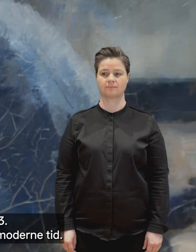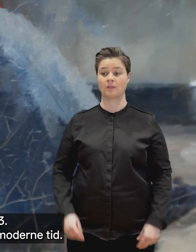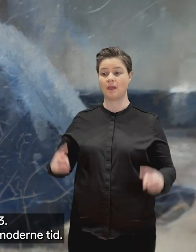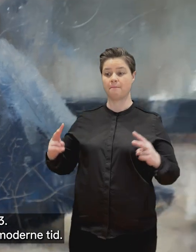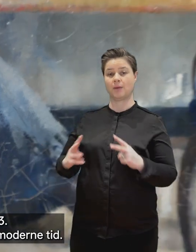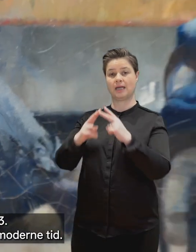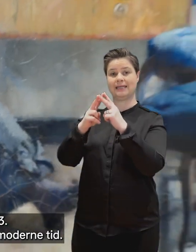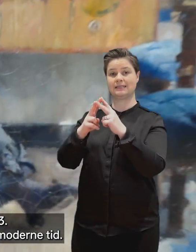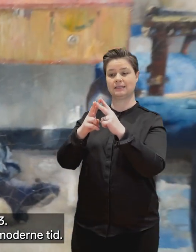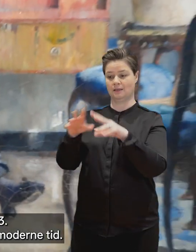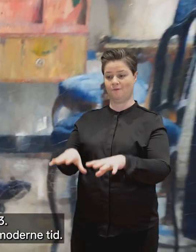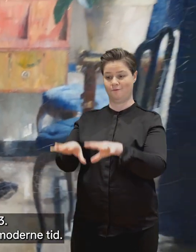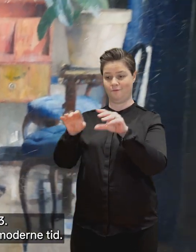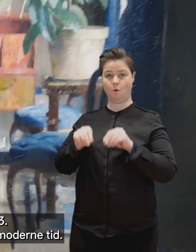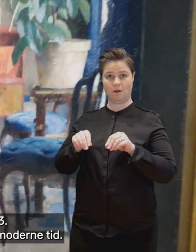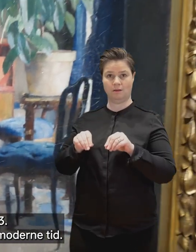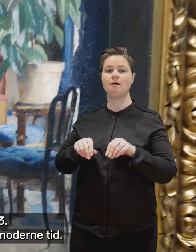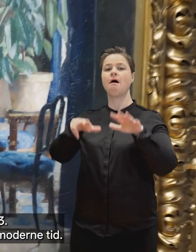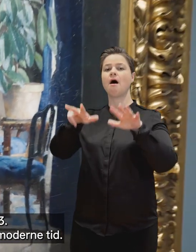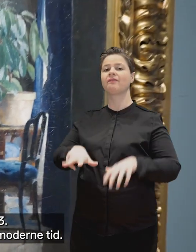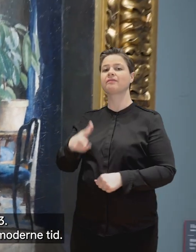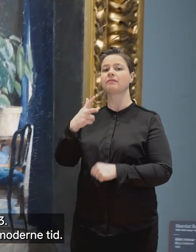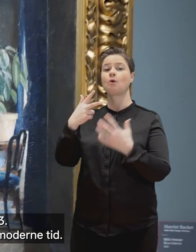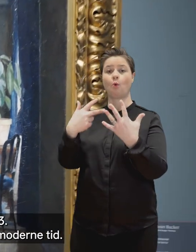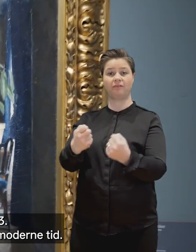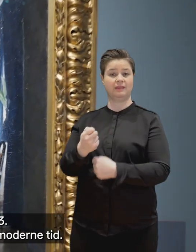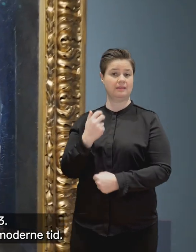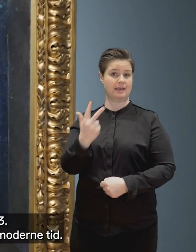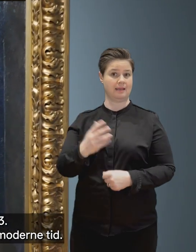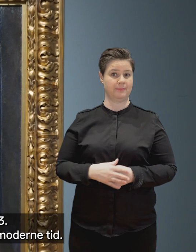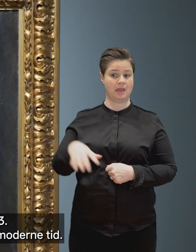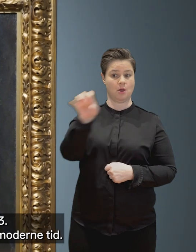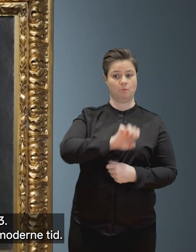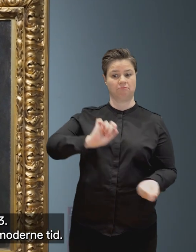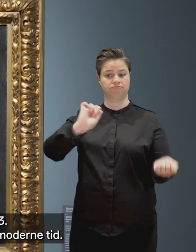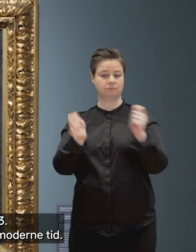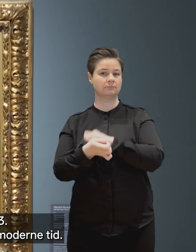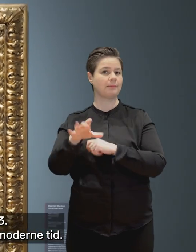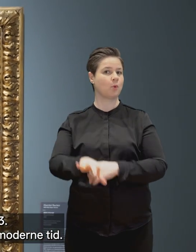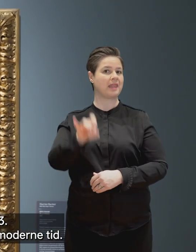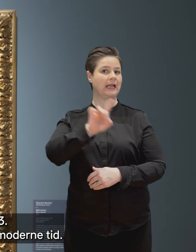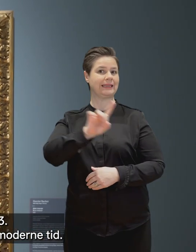Paris, våren 1883. Et Europa på full fart inn i moderne tid.